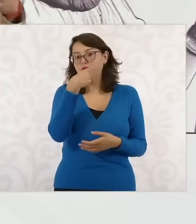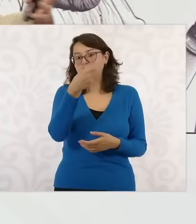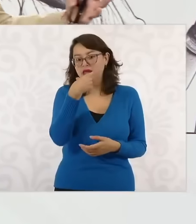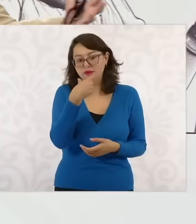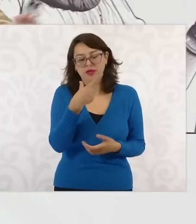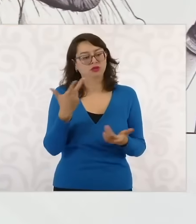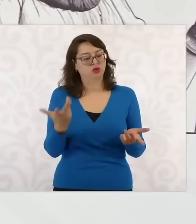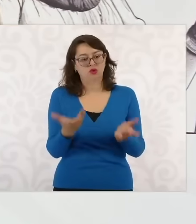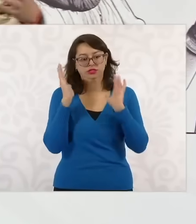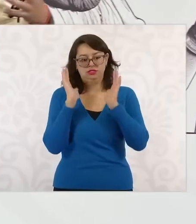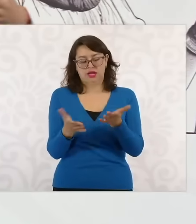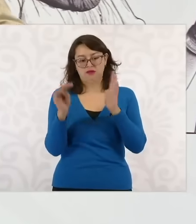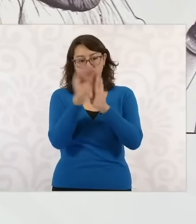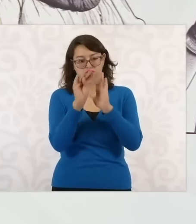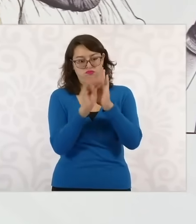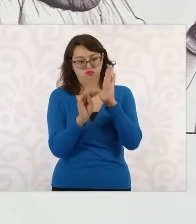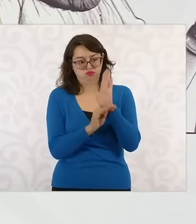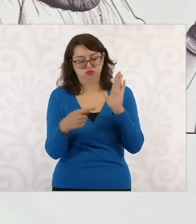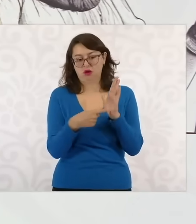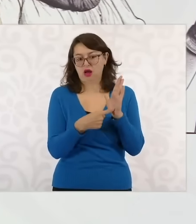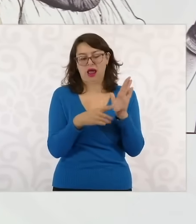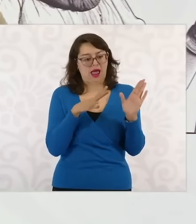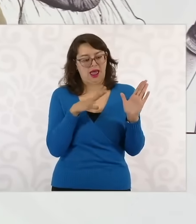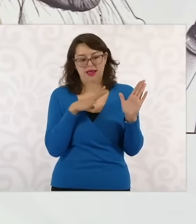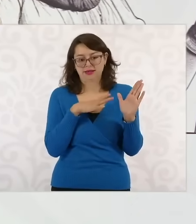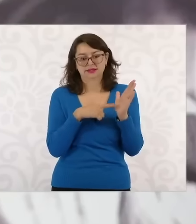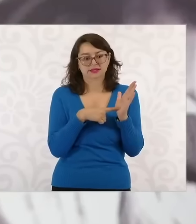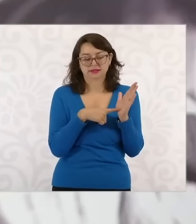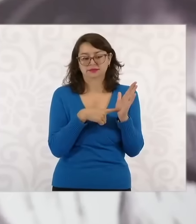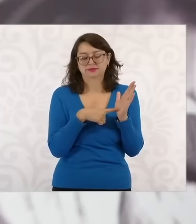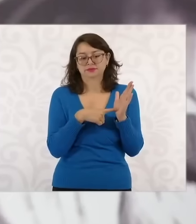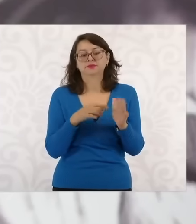estableció en estos grupos que ha mencionado la presidenta. Las claves de medicamentos,